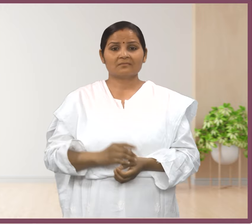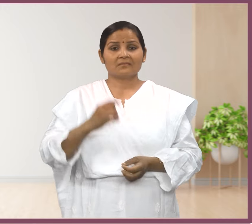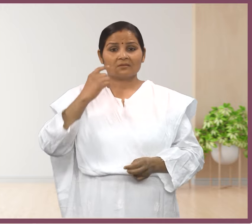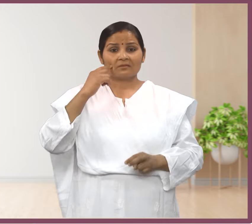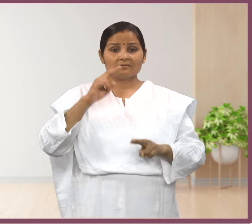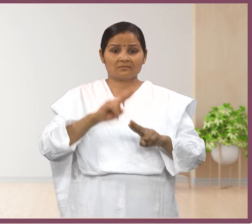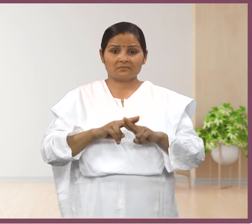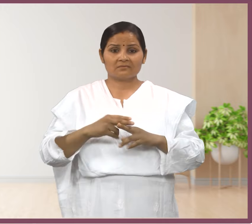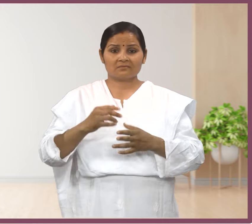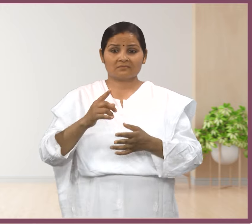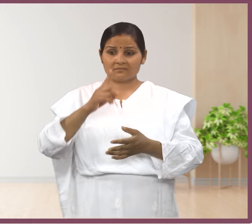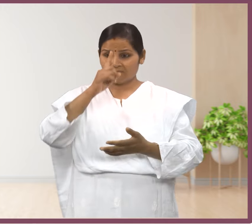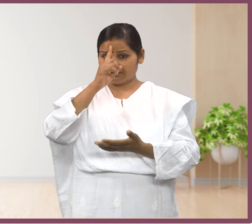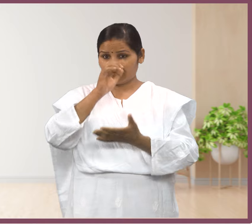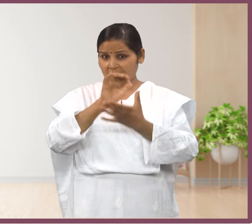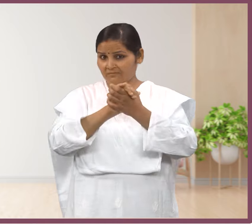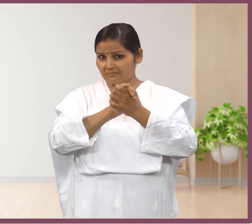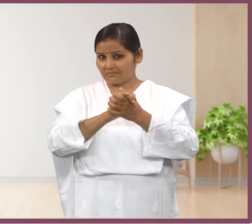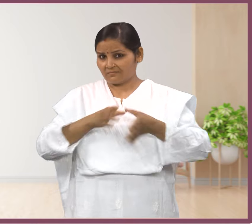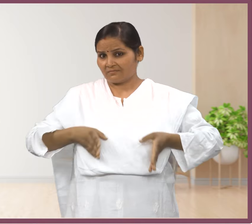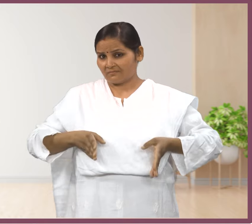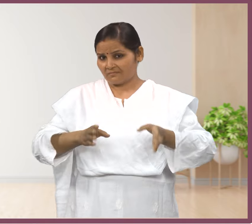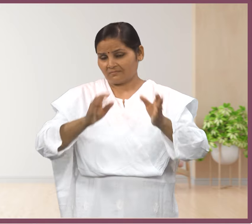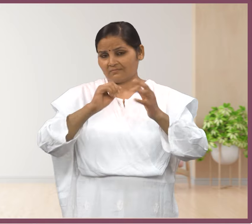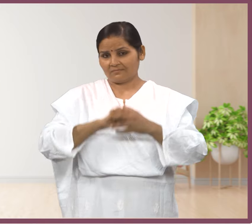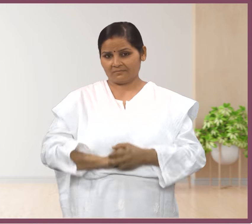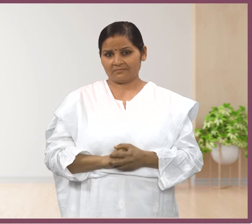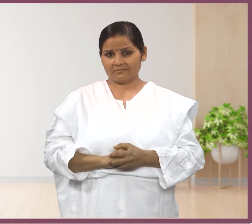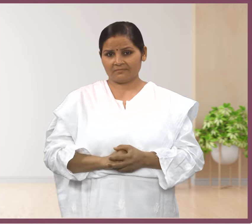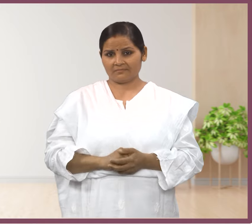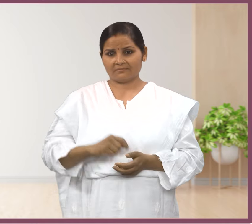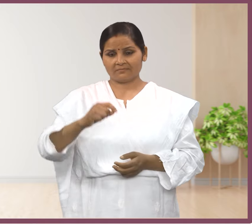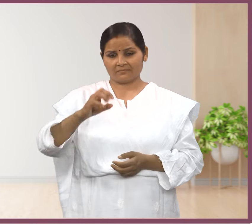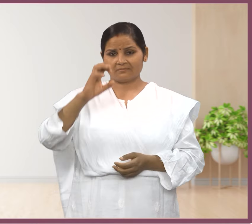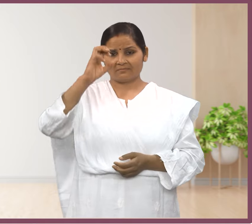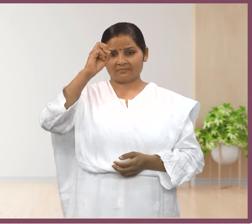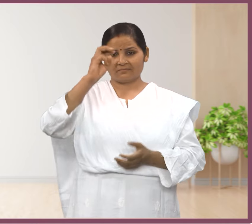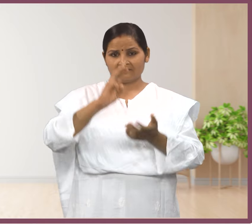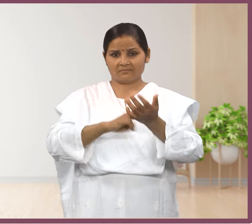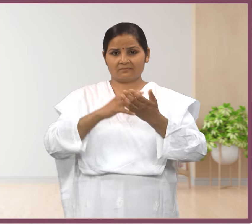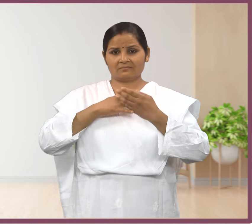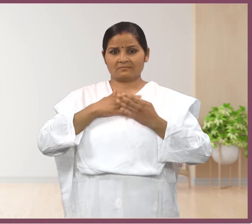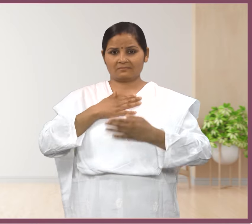అనే ఆ నిశ్చయంపై నడుస్తాము. ఇది ఈరోజు మన కథ. ఓం శాంతి